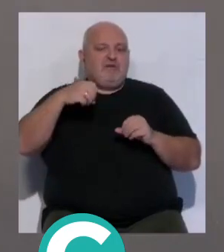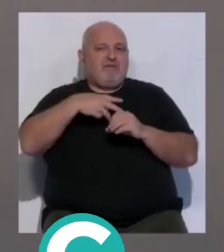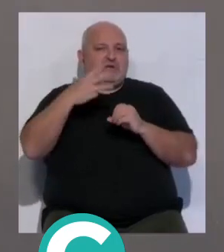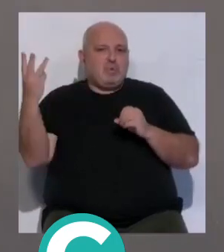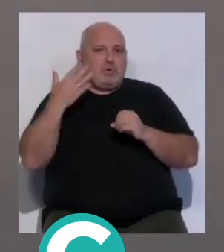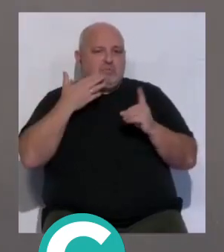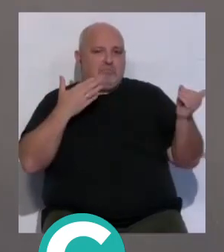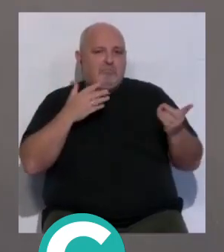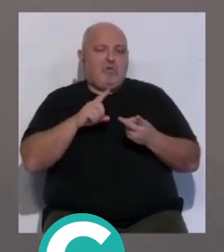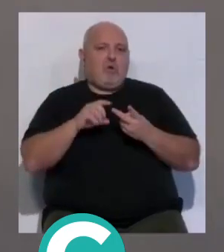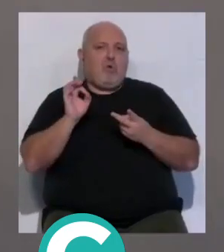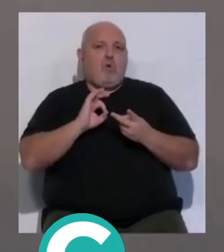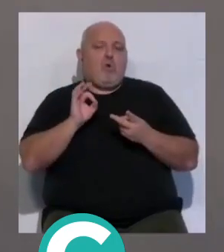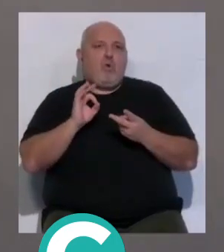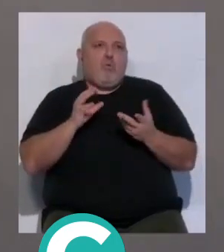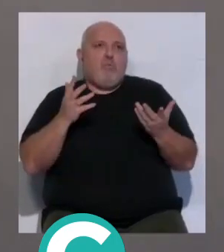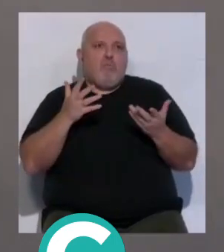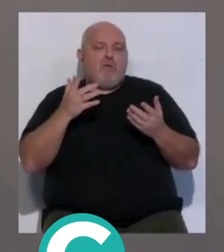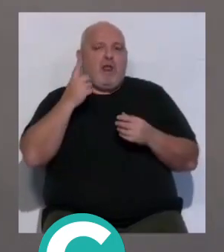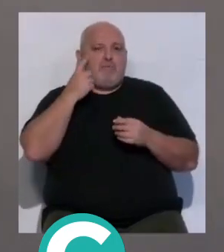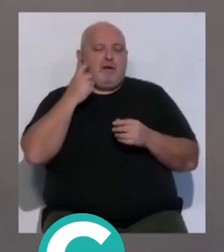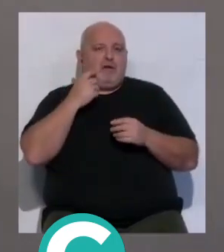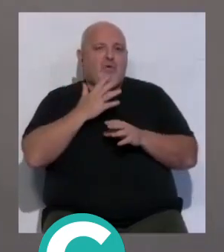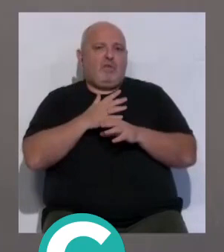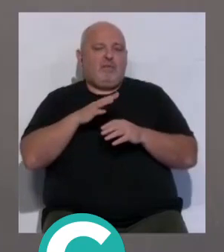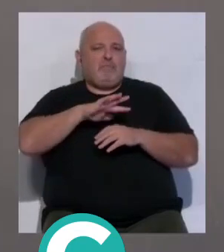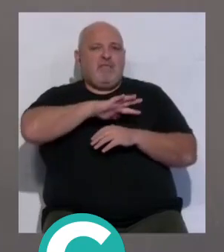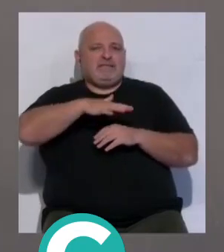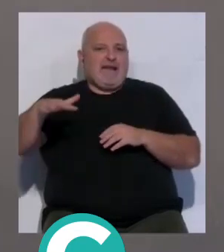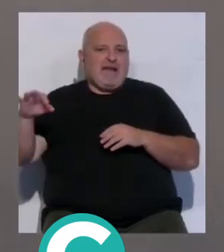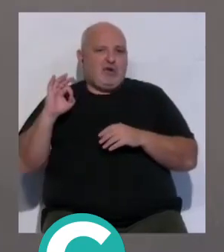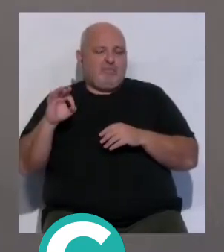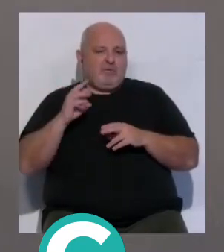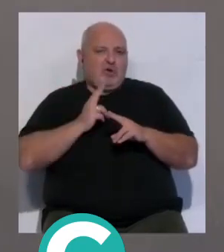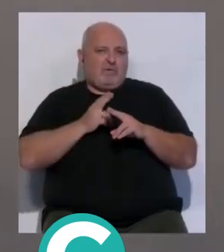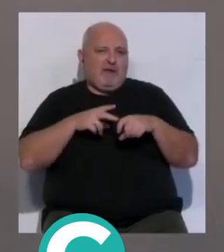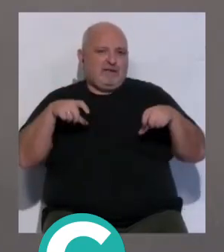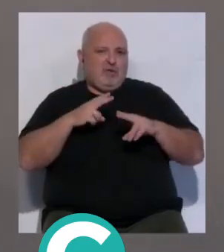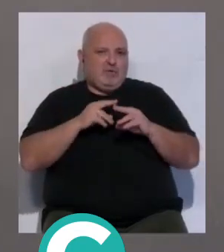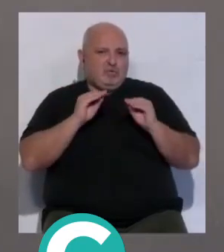como es el caso de la Almería con los juegos del Mediterráneo el nombre del estadio y eso